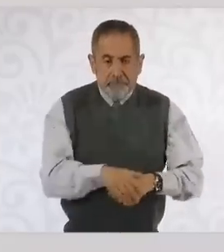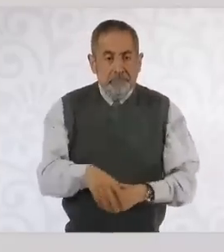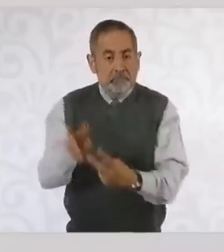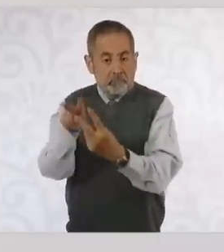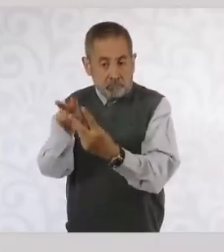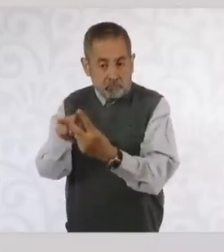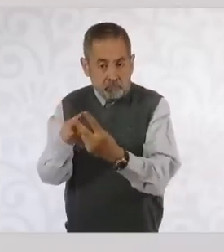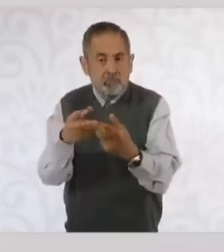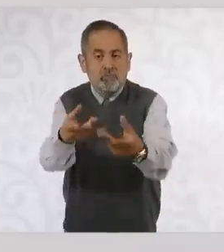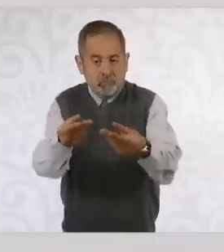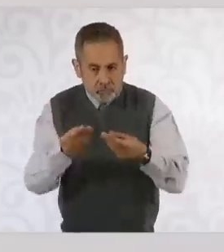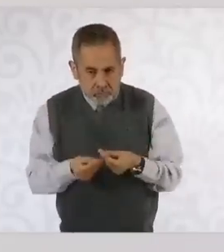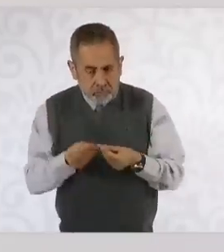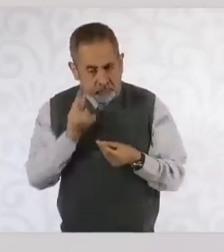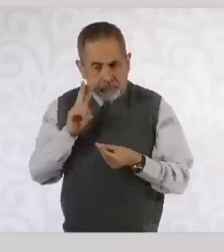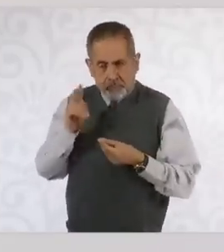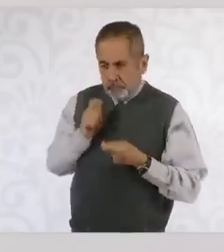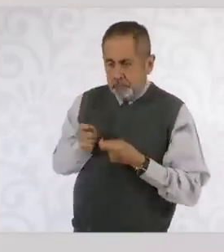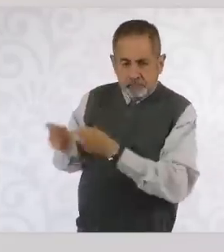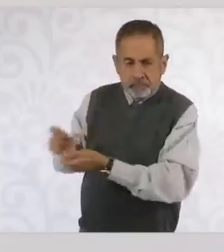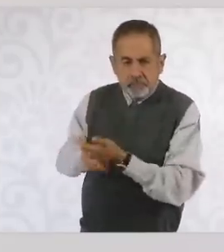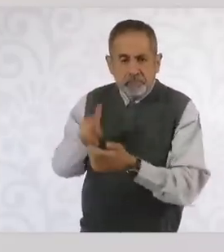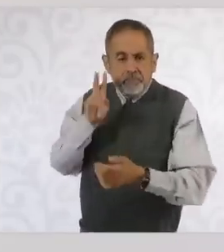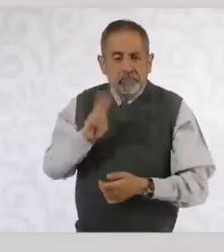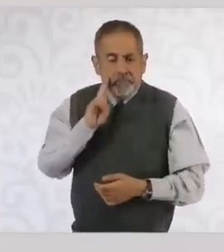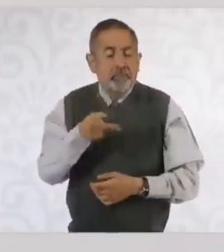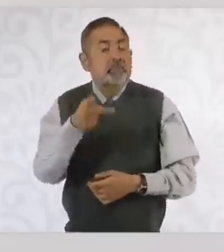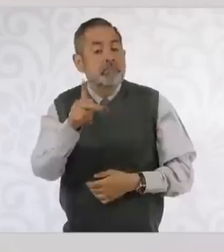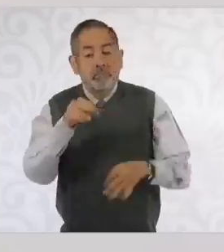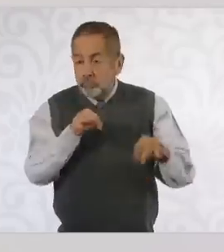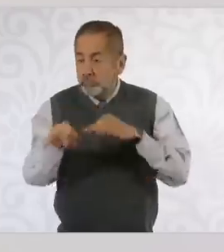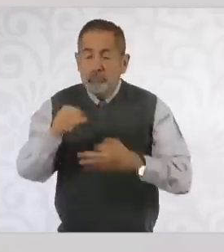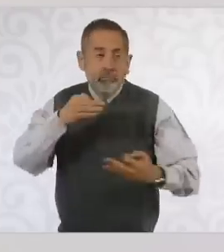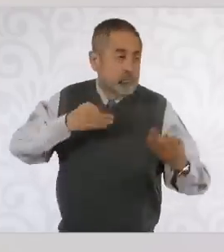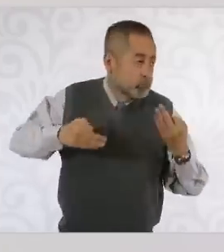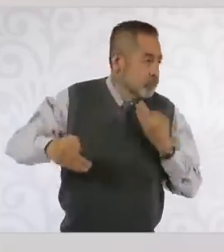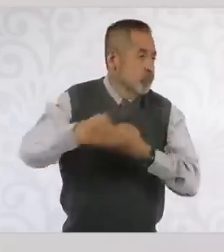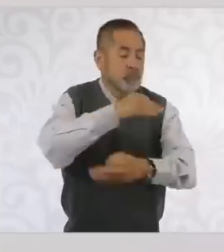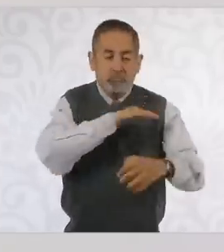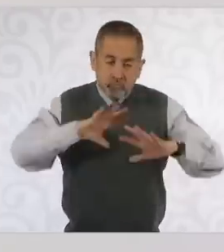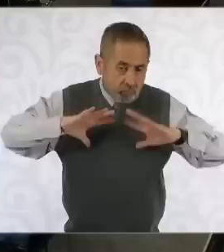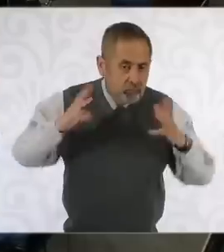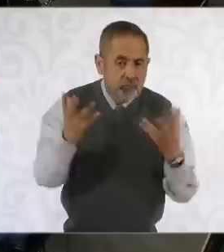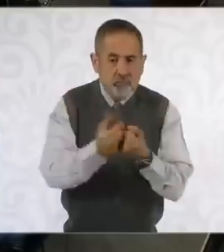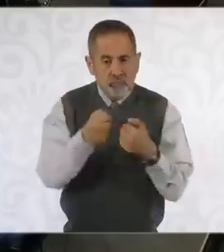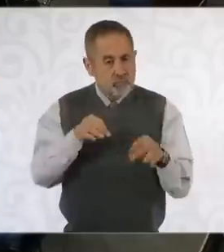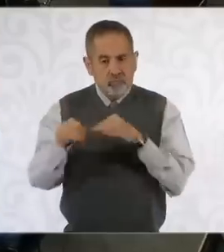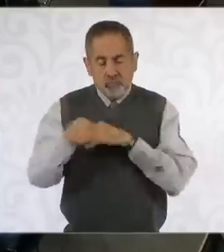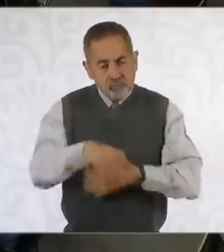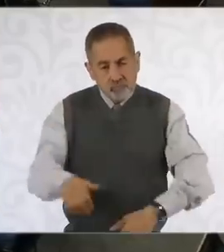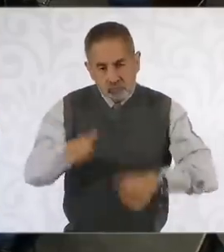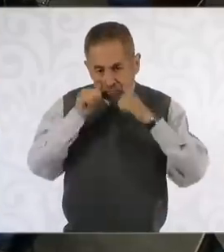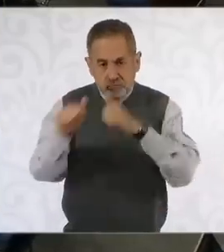los tomamos eh pero es un trabajo que tenemos que hacer entre todos y entre todas y estos 6 años